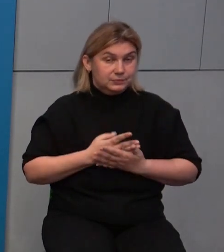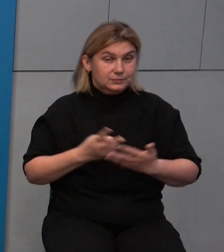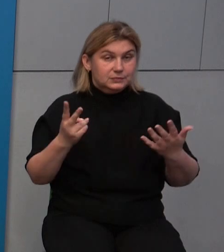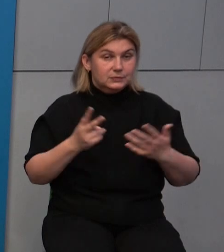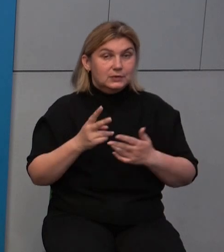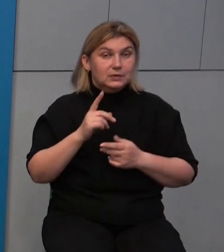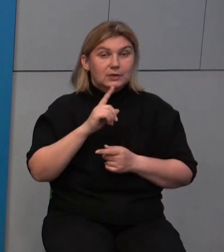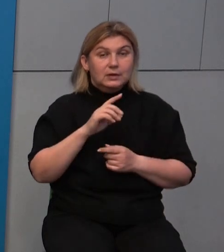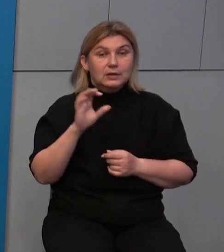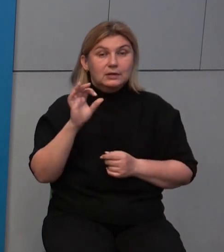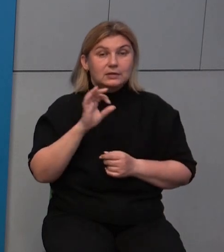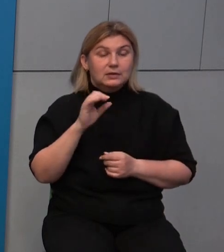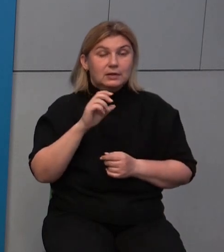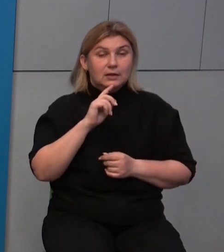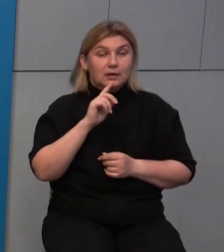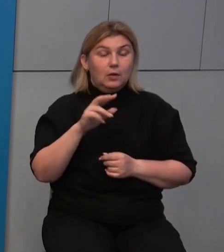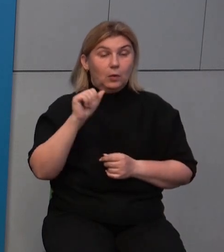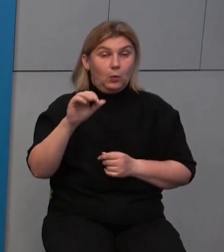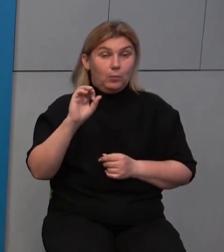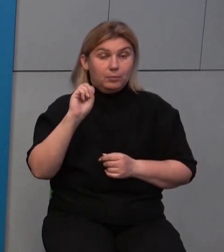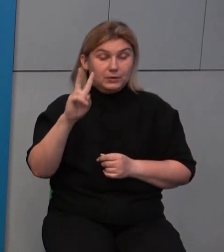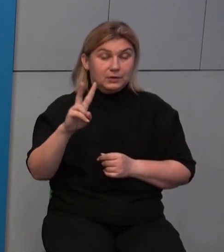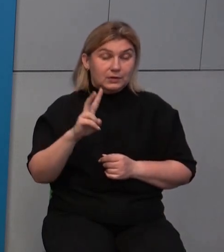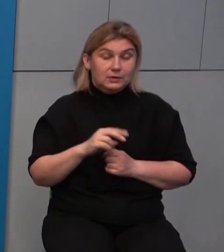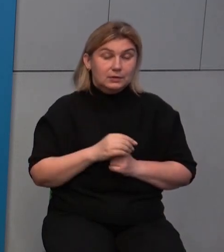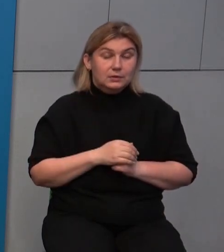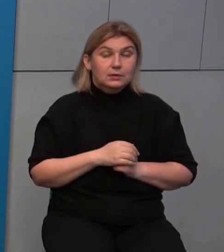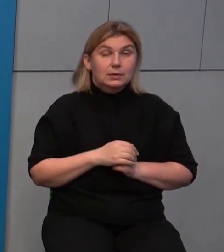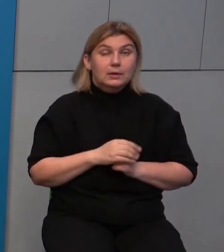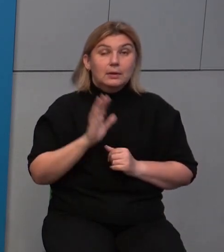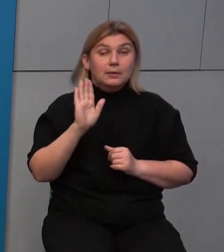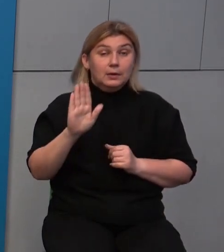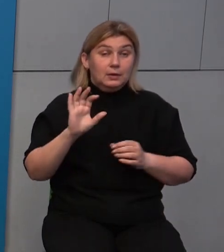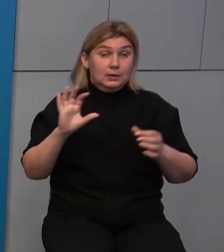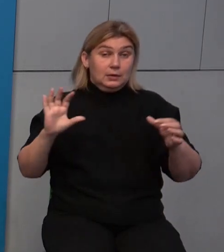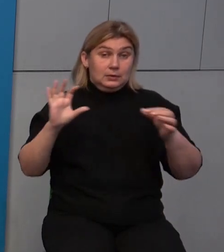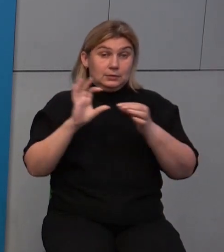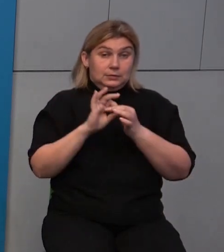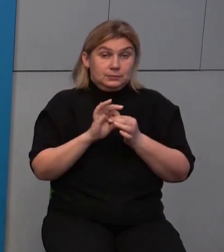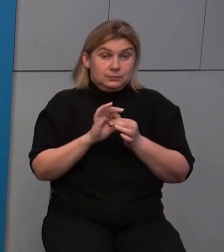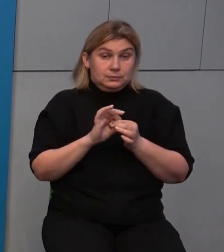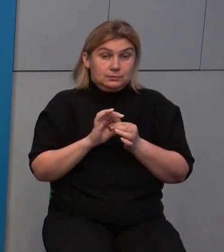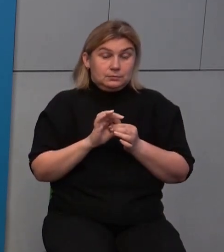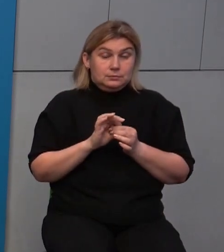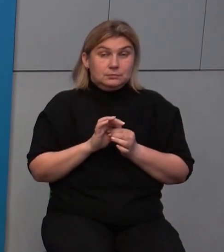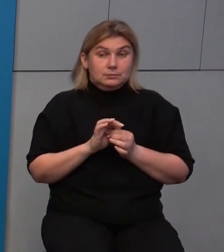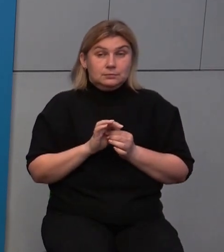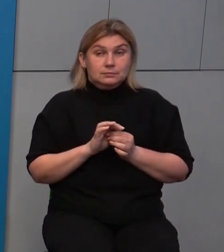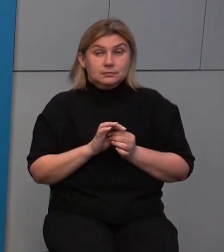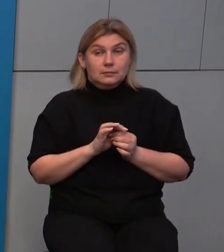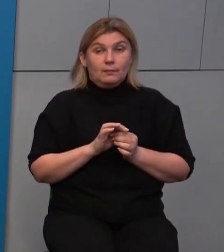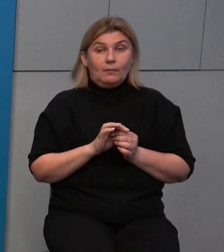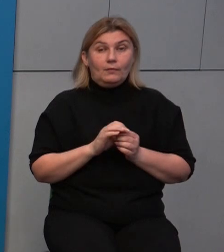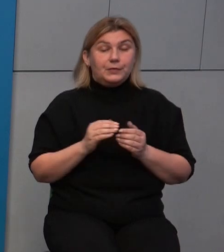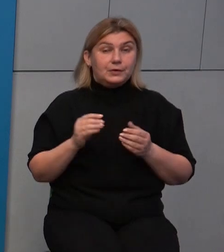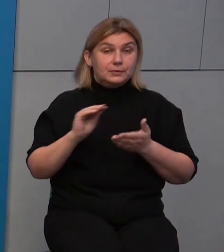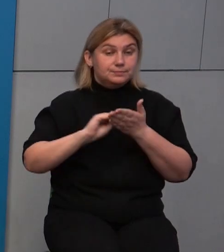jego książkę, "Ubika", więc miał z nim kontakt i korespondowali ze sobą.